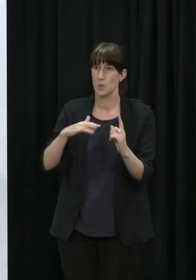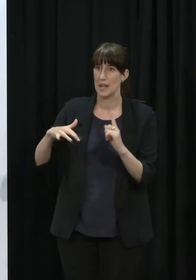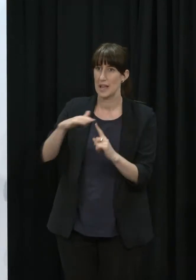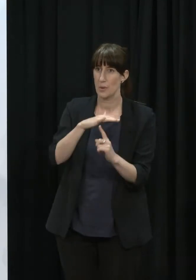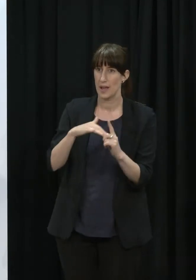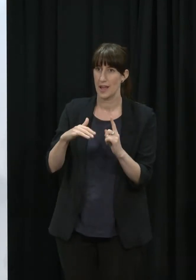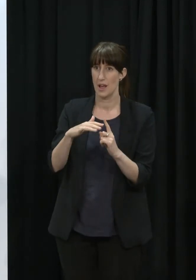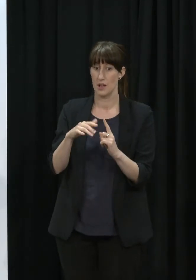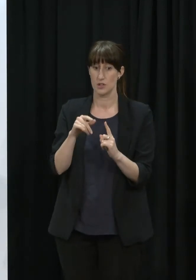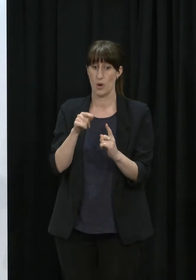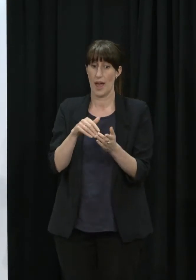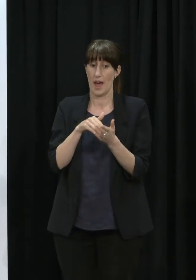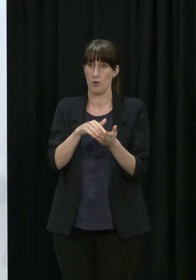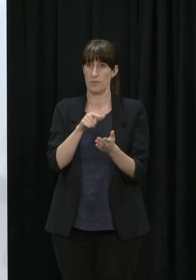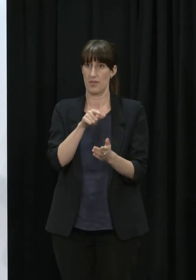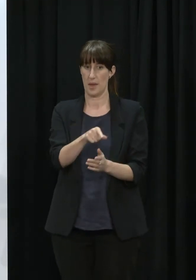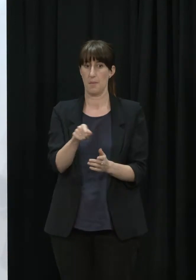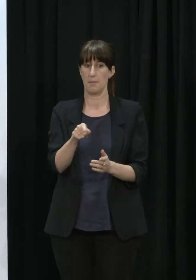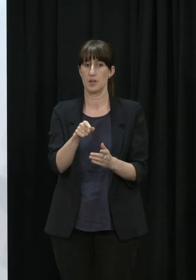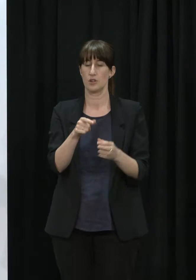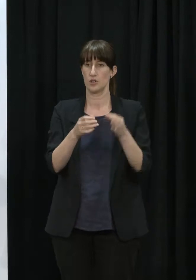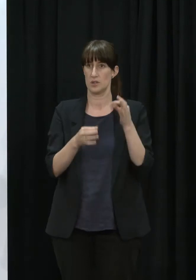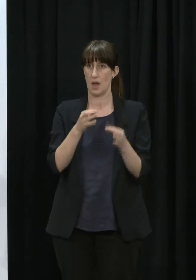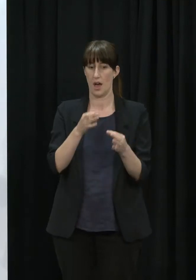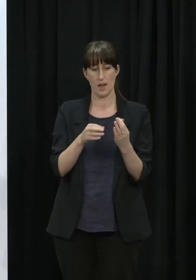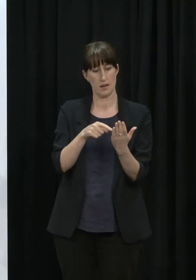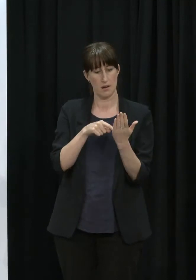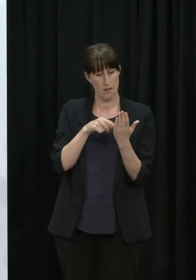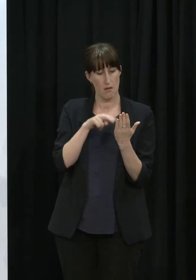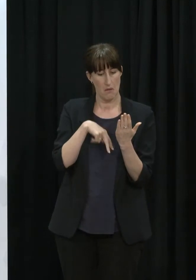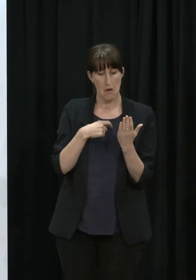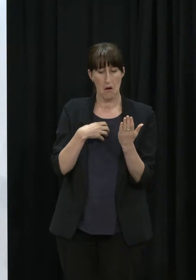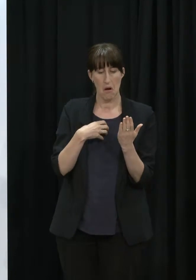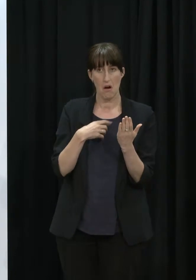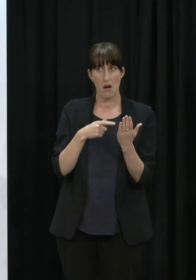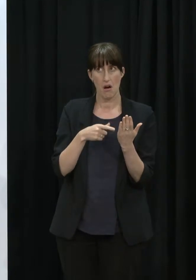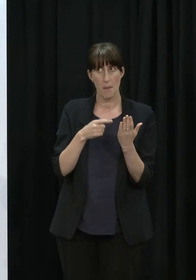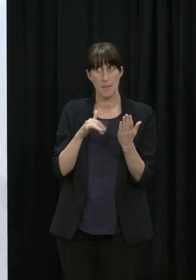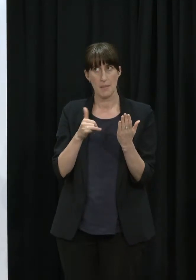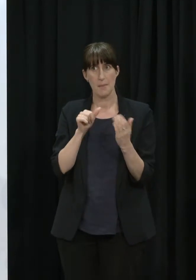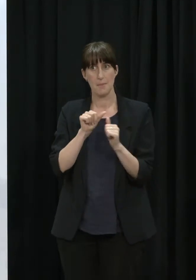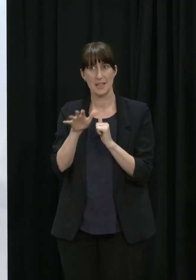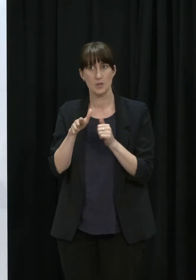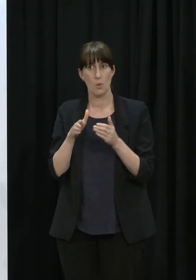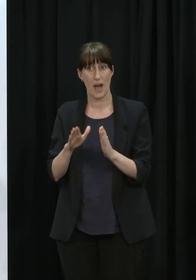whakaritea te wa mo nga roopu motuhake engari kei te kite matou i te hiahia mo te tuku te tohatoha o nga rauemi ka taea te putea Ko nga kaupapa whakawhitiwhiti korero